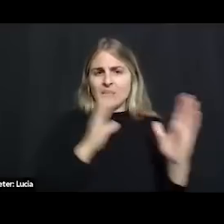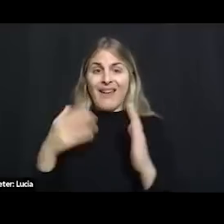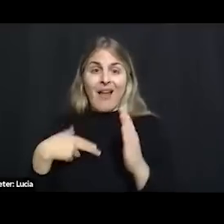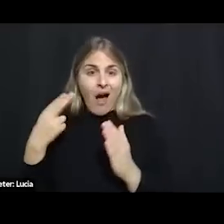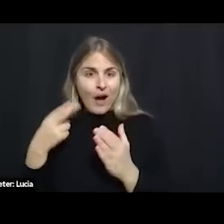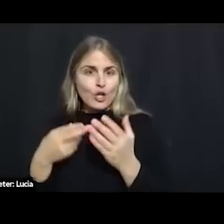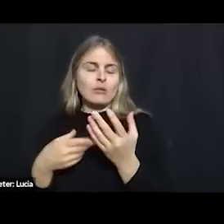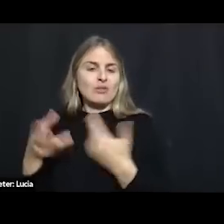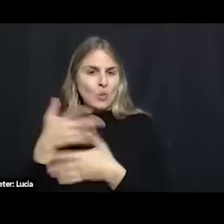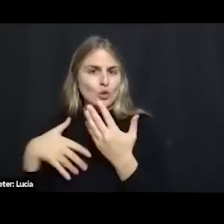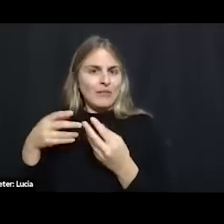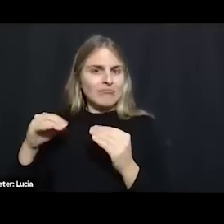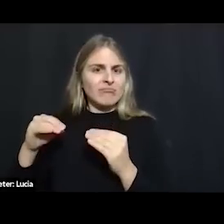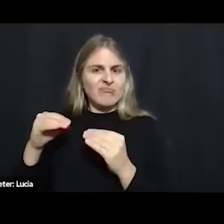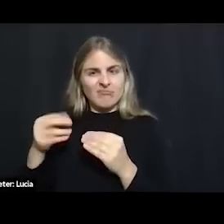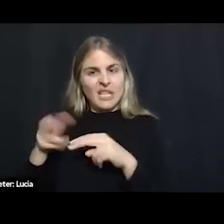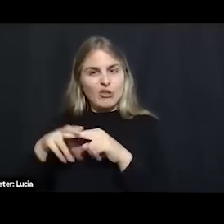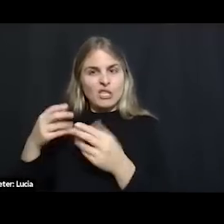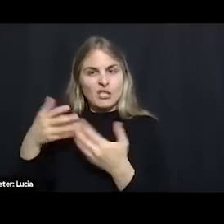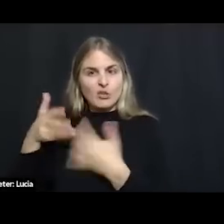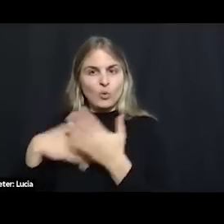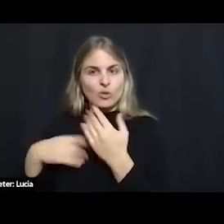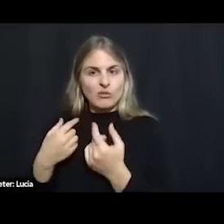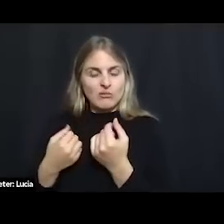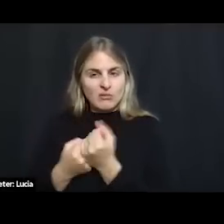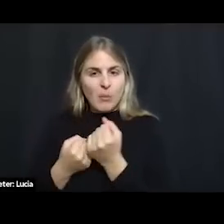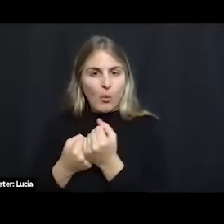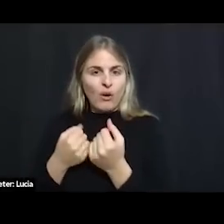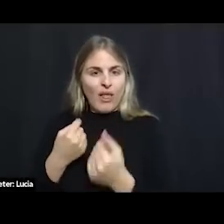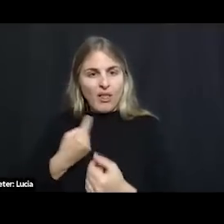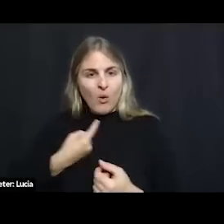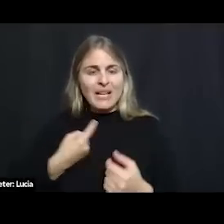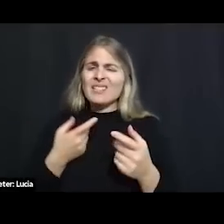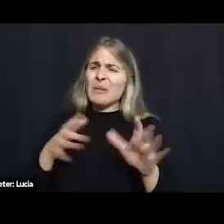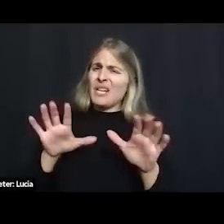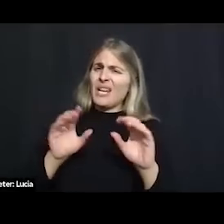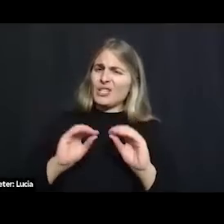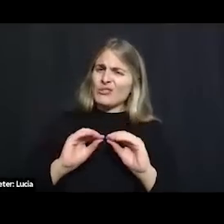cuando pensamos en conocimientos cualitativos previos que sugieren que las relaciones de los participantes a menudo eran de baja calidad